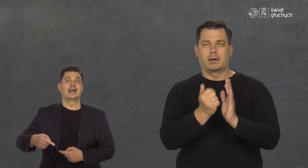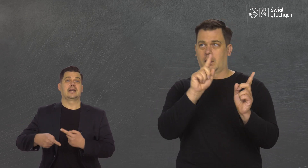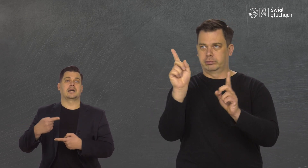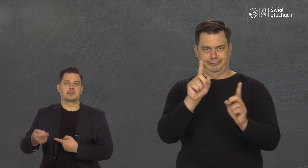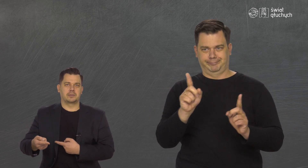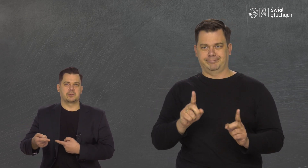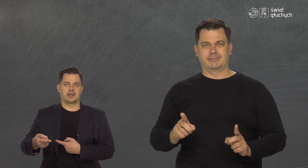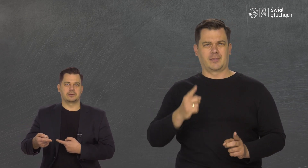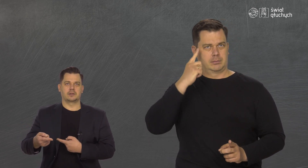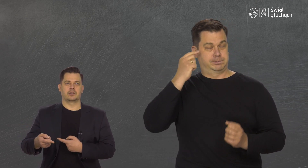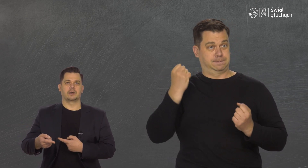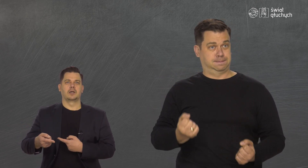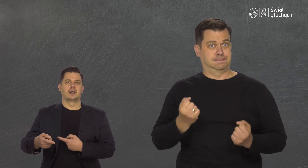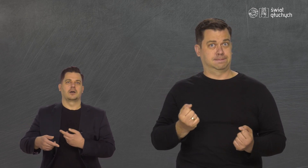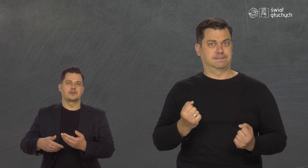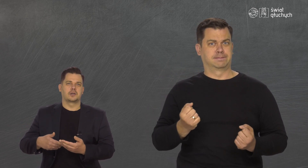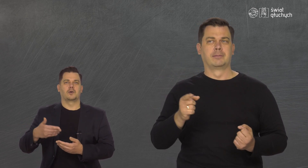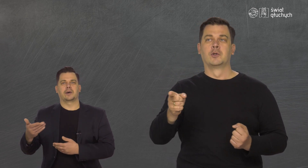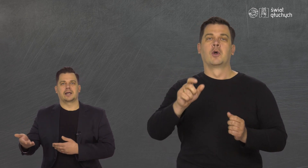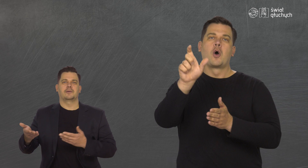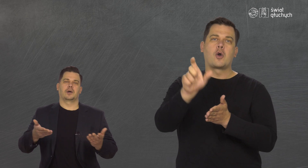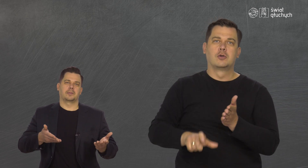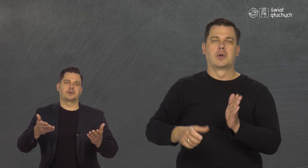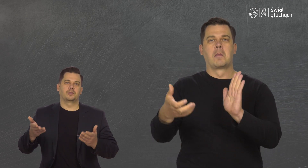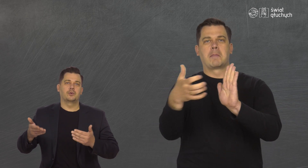Jaki przepis prawny, który jego rozdział, paragraf, akapit, punkt, podpunkt.